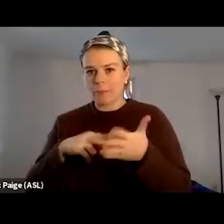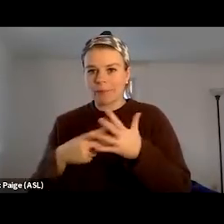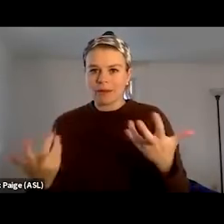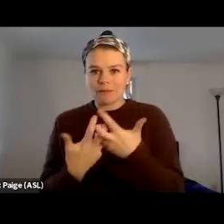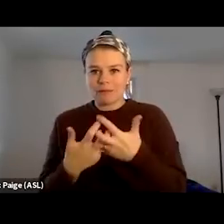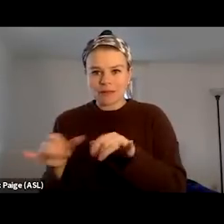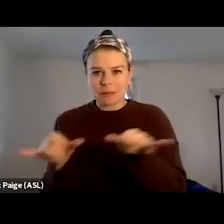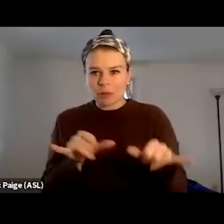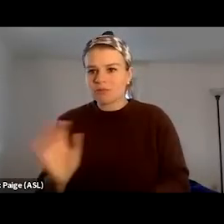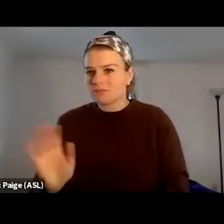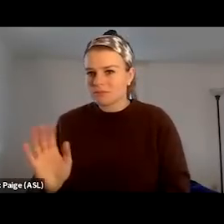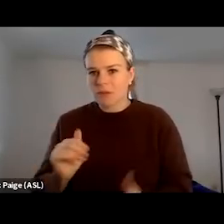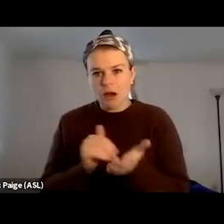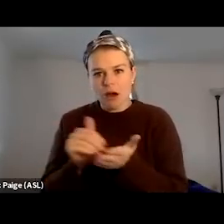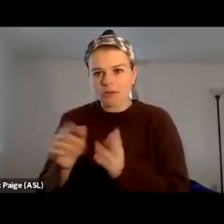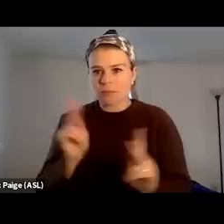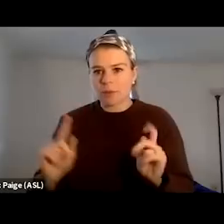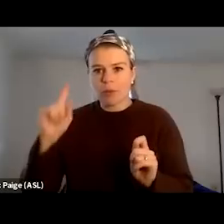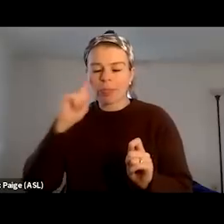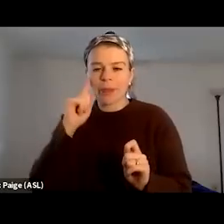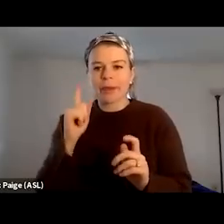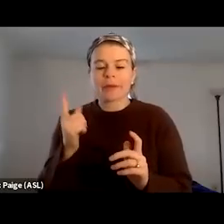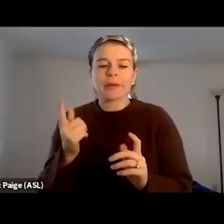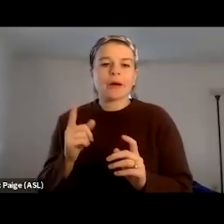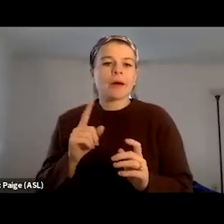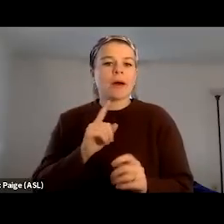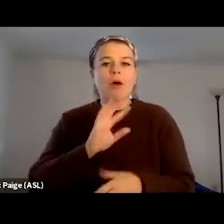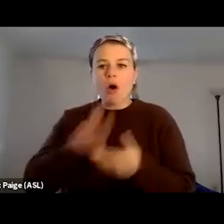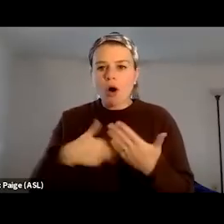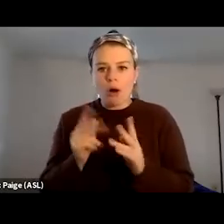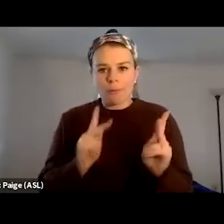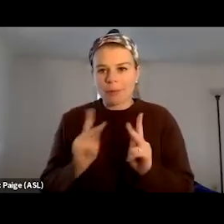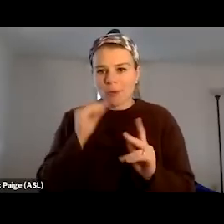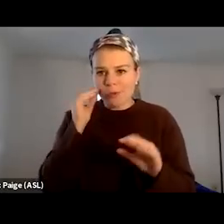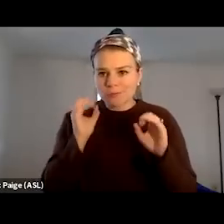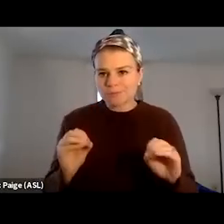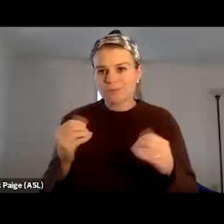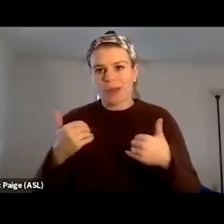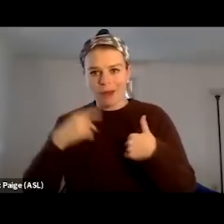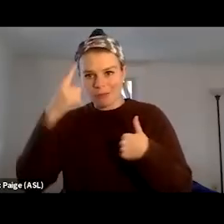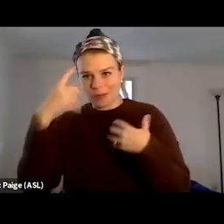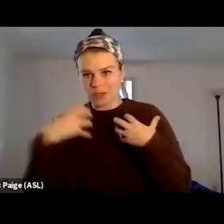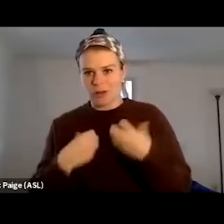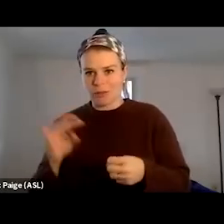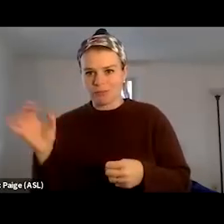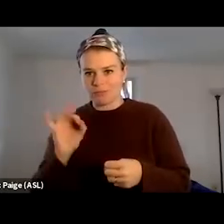la gente asume que es una correlación uno a uno, que todas las personas sin hogar experimentan desafíos de salud mental. Nuestros datos más confiables y precisos